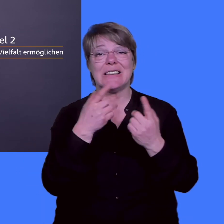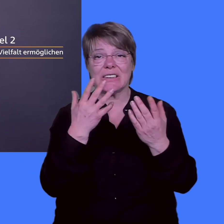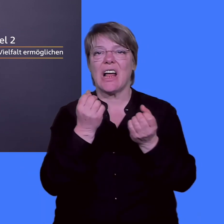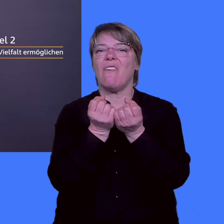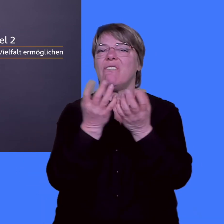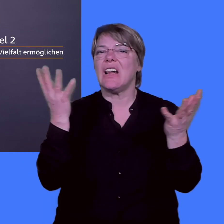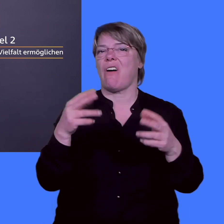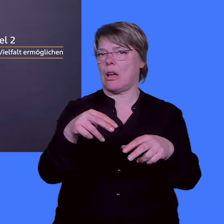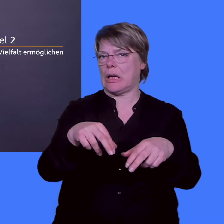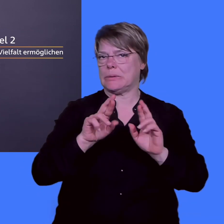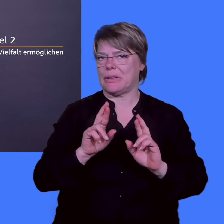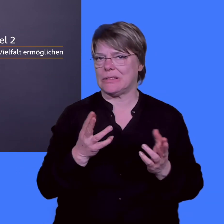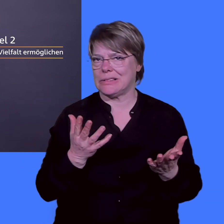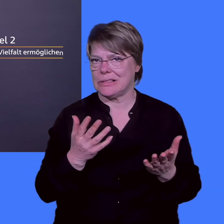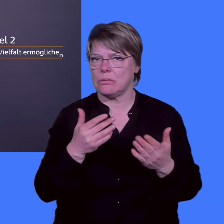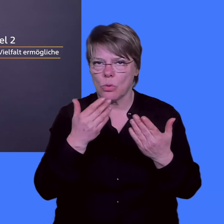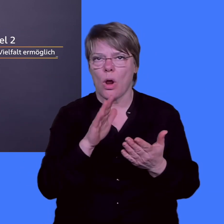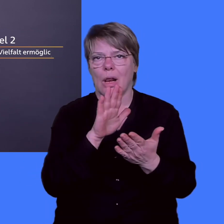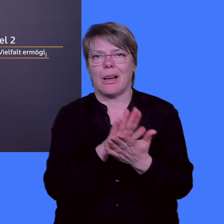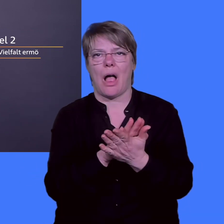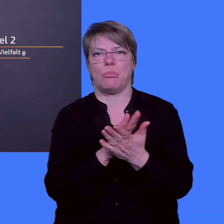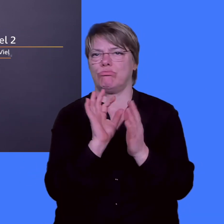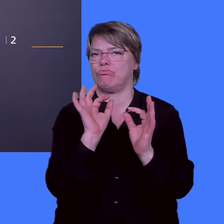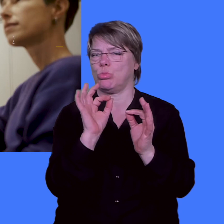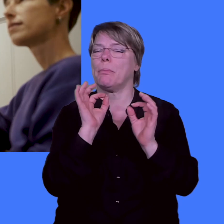dann ist automatisch eine Vielfalt repräsentiert, mit der dann alle Kinder in Berührung kommen.